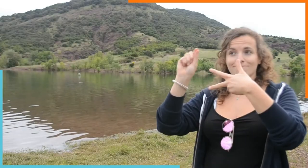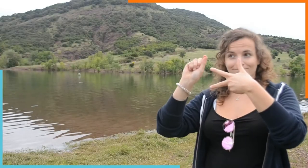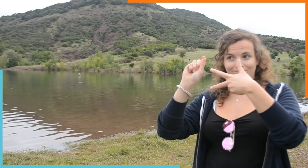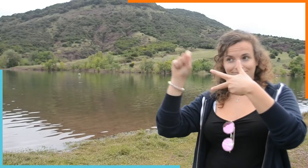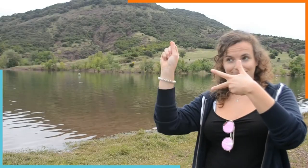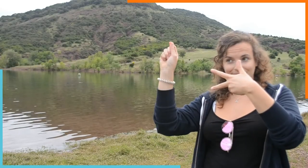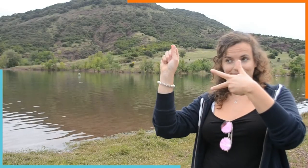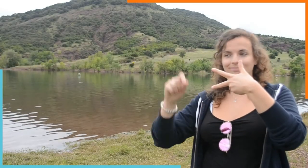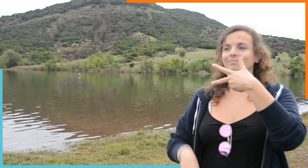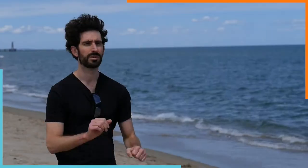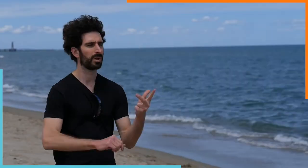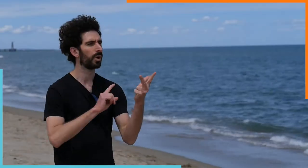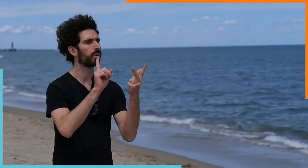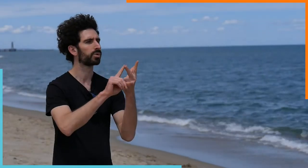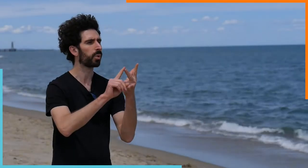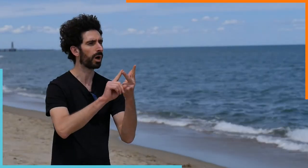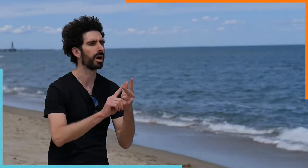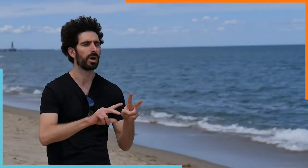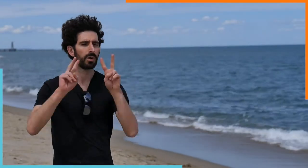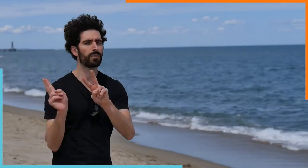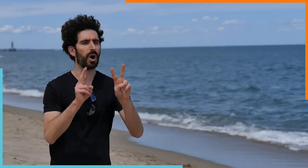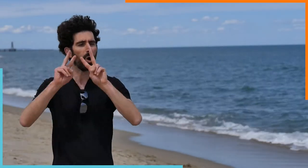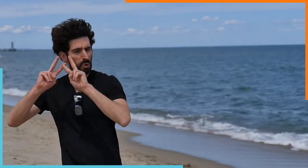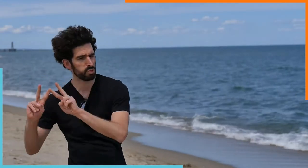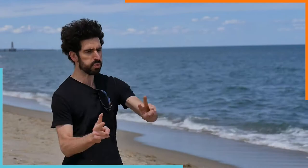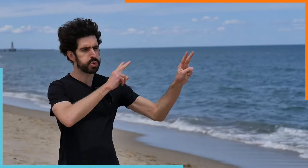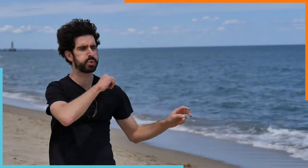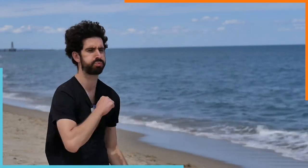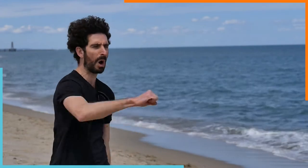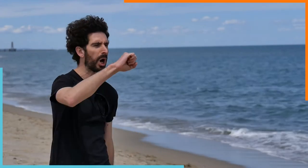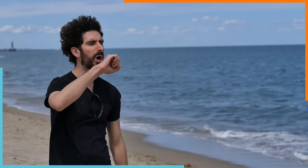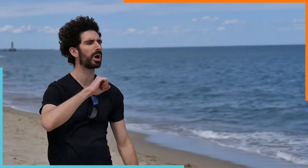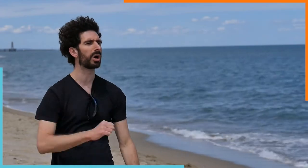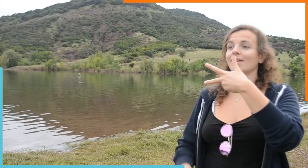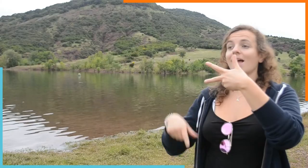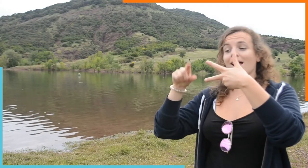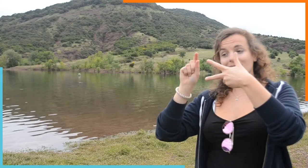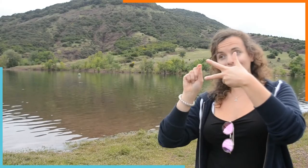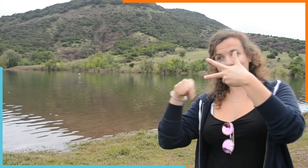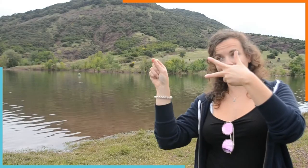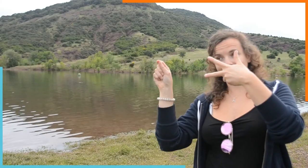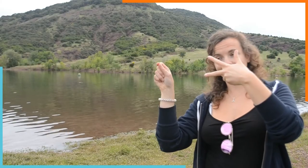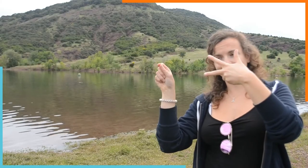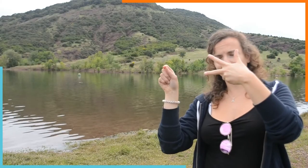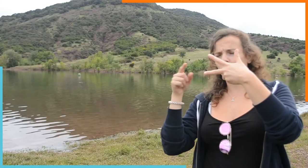2) Check ! 3) Le vent doit accélérer. 3) Check !